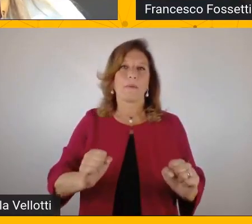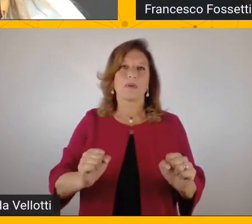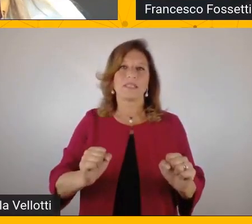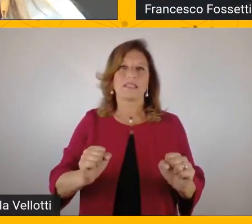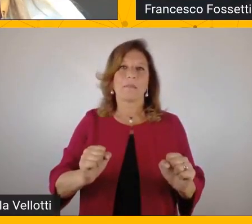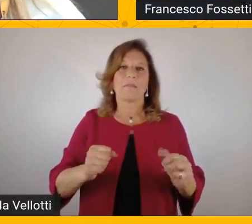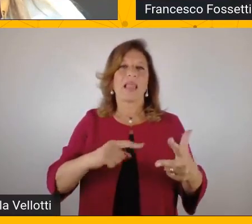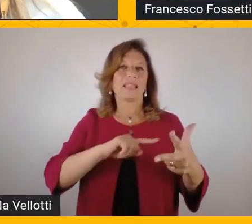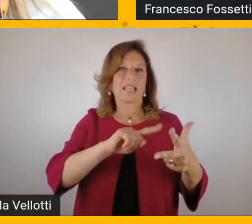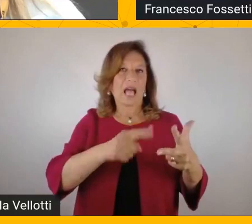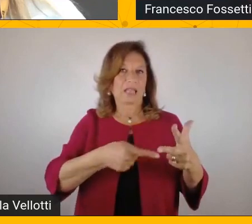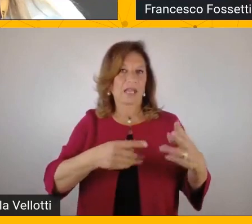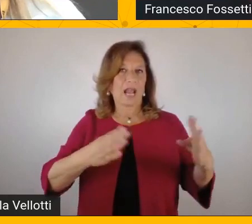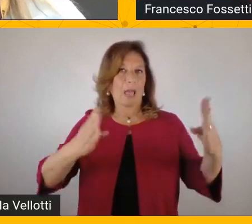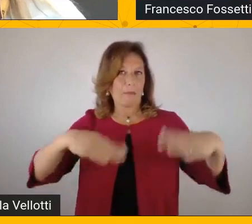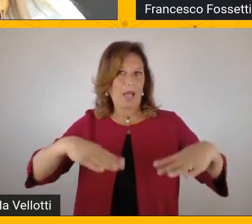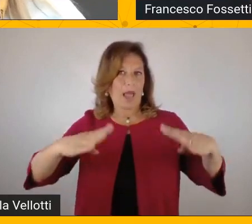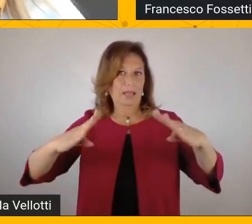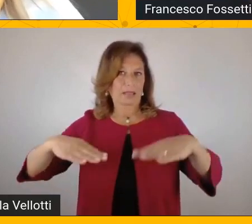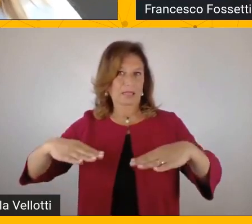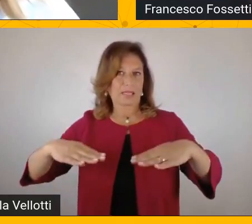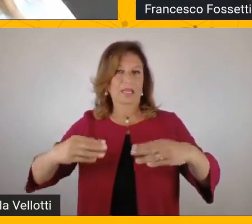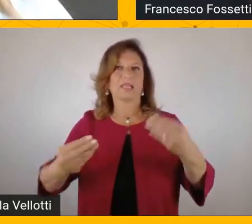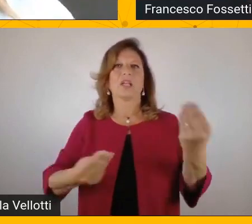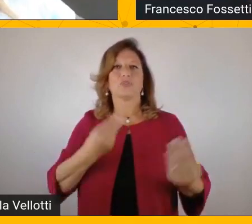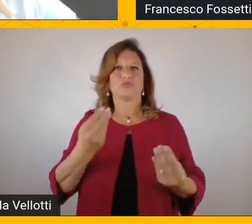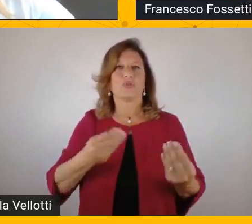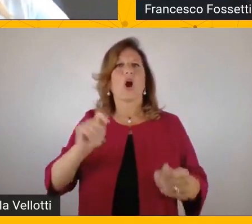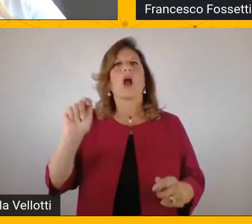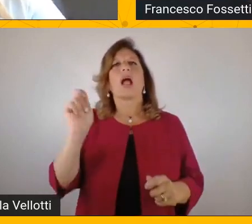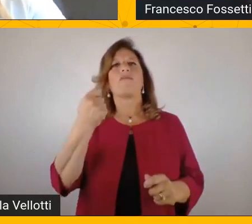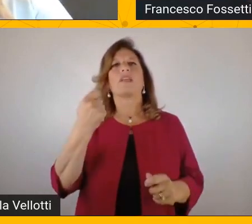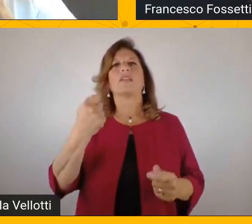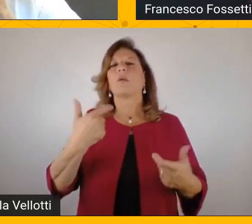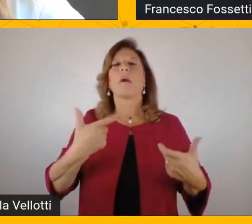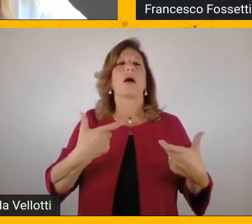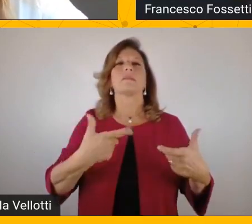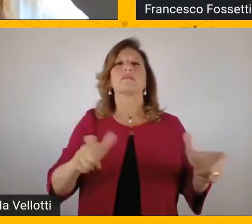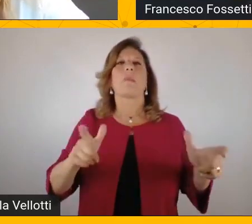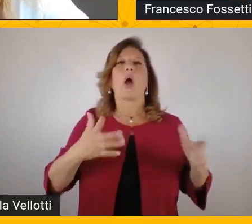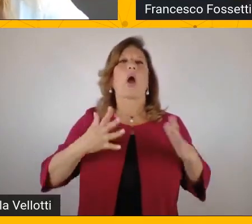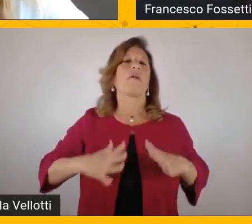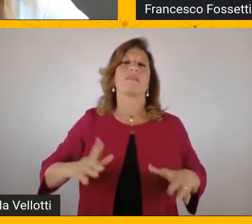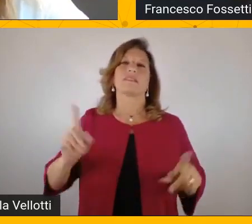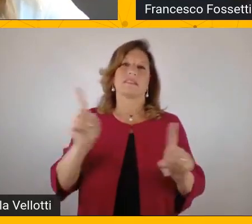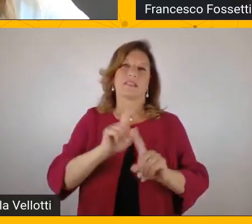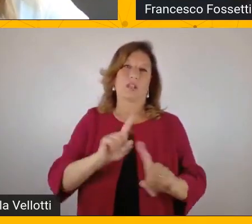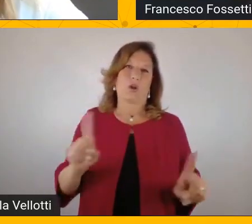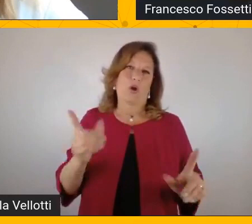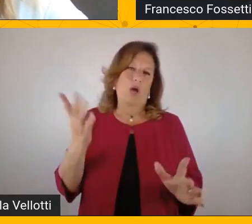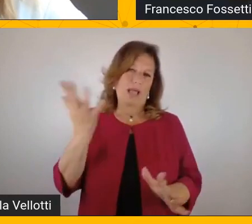possibilità giocando quelle tre partite. Ti sei divertito? Le hai fatte e hai vinto ma non